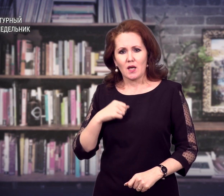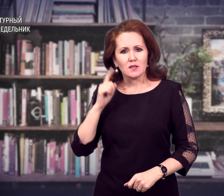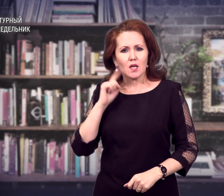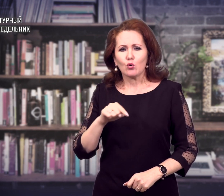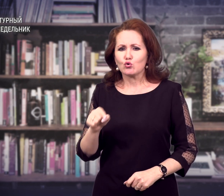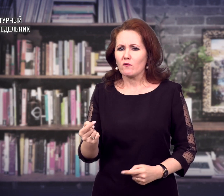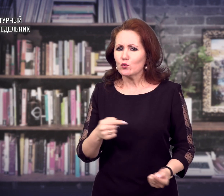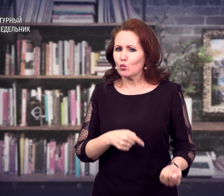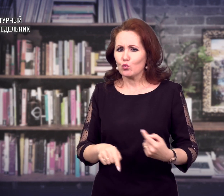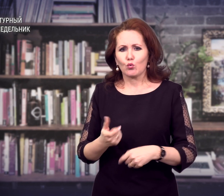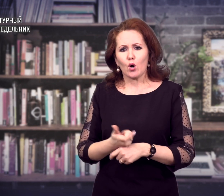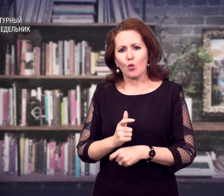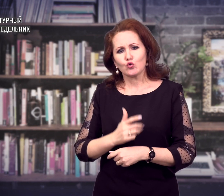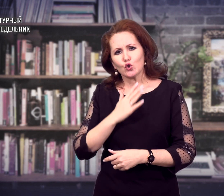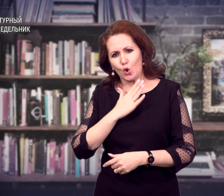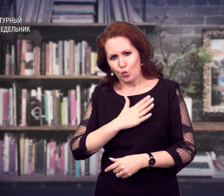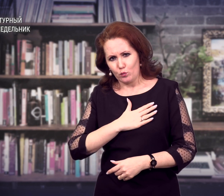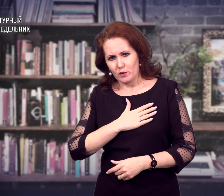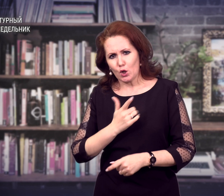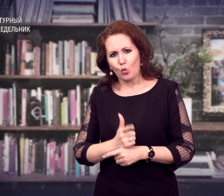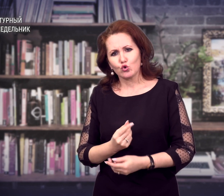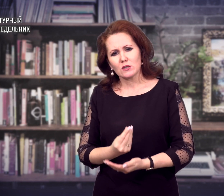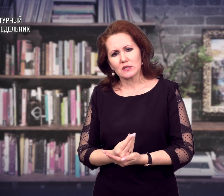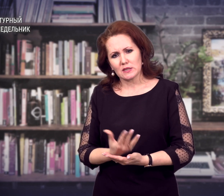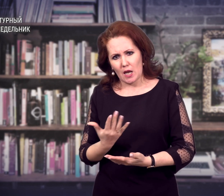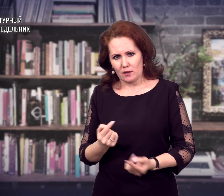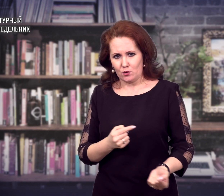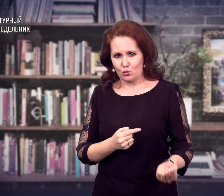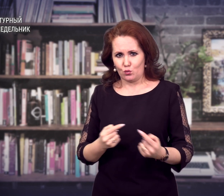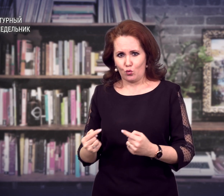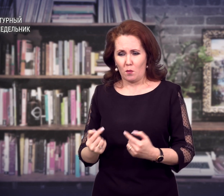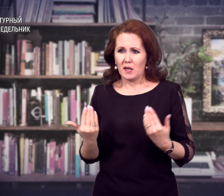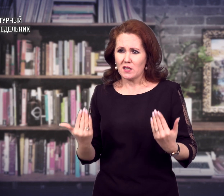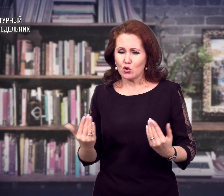Знаю что вы друг друга очень любите и цените!